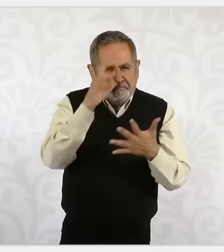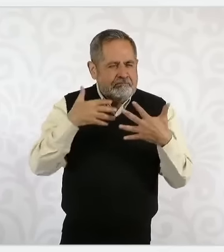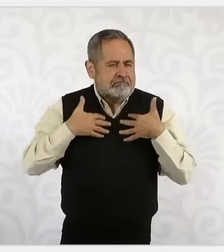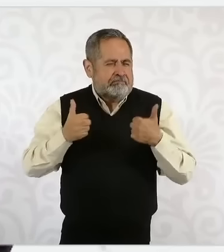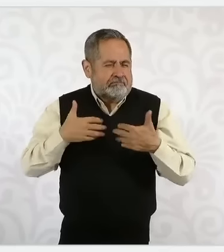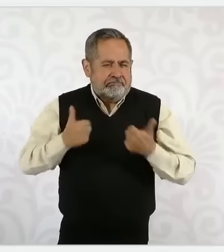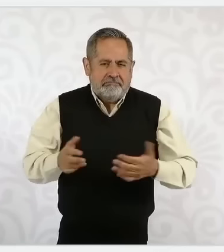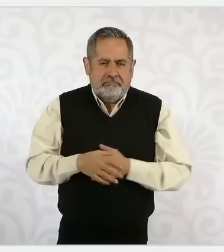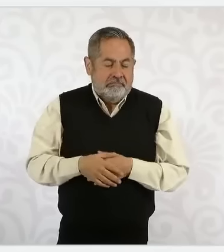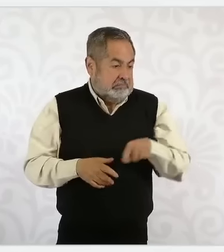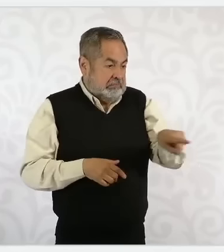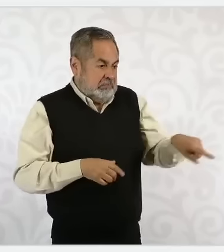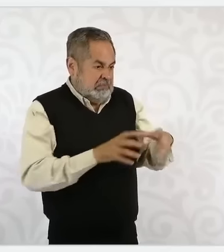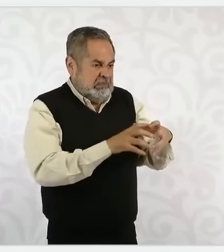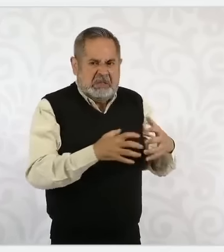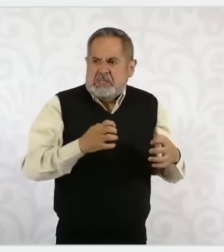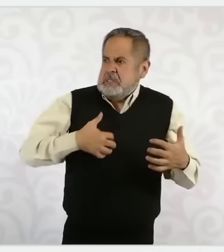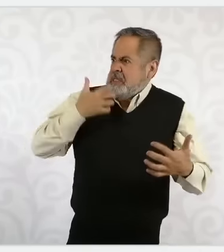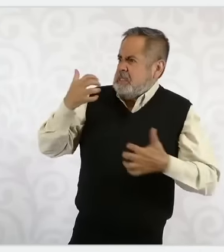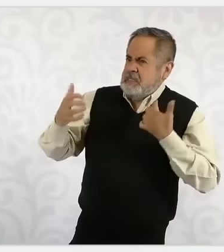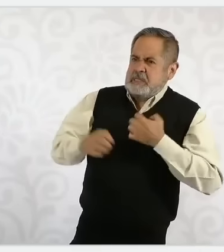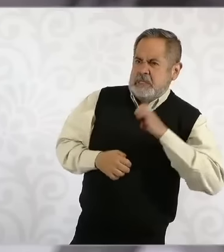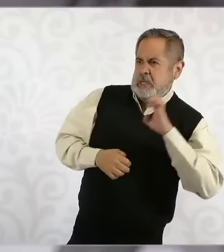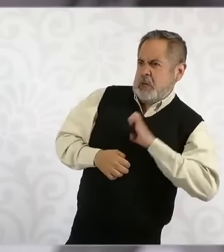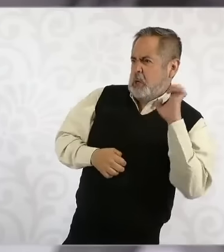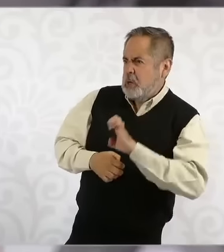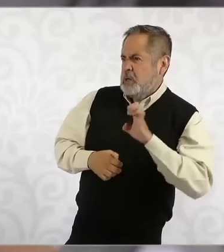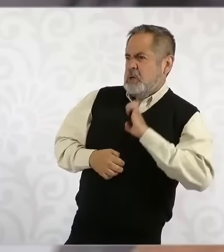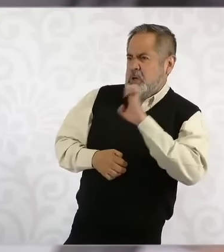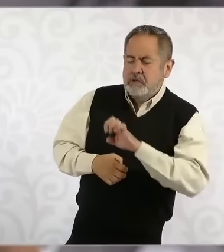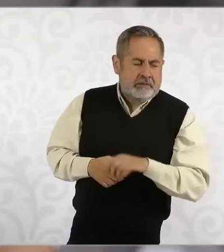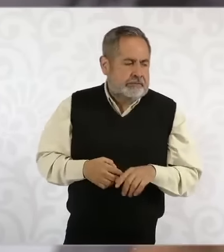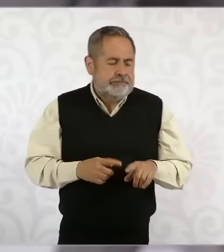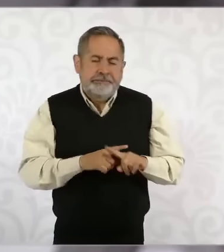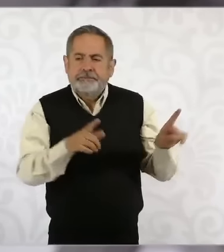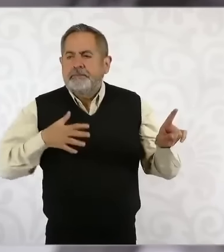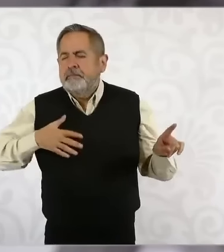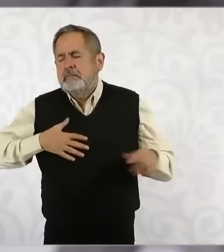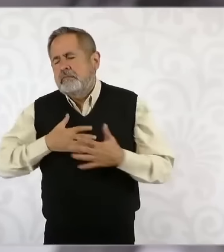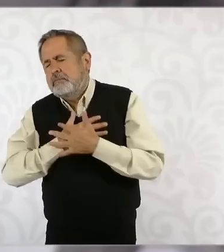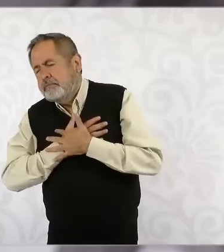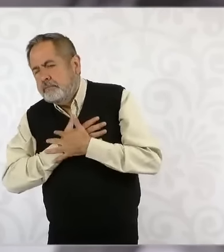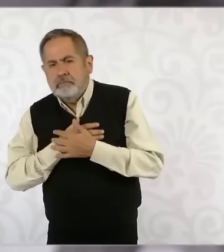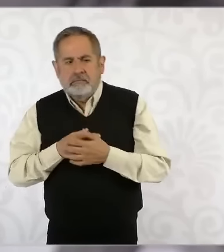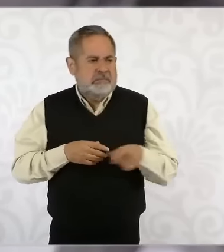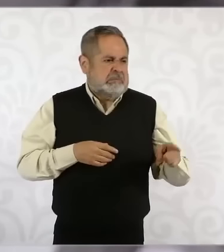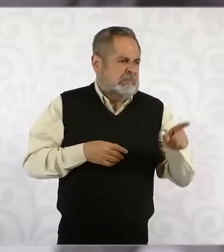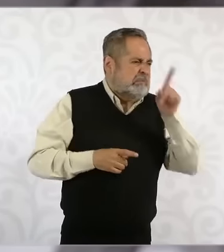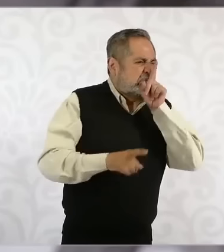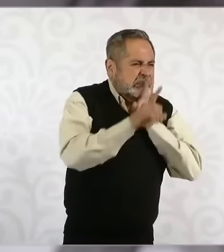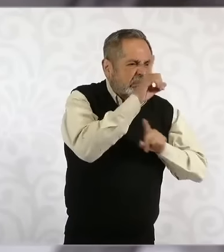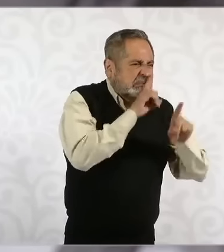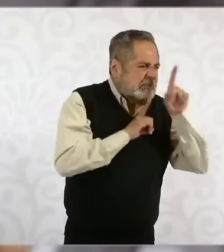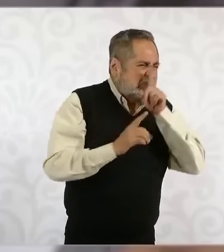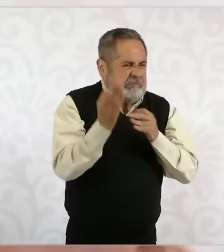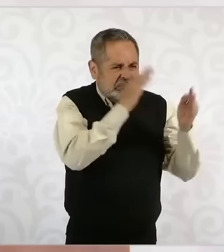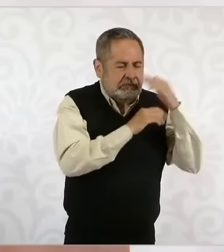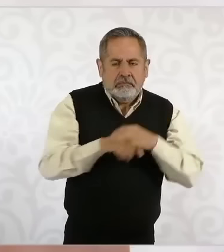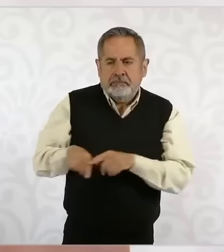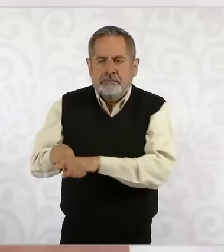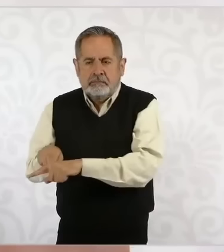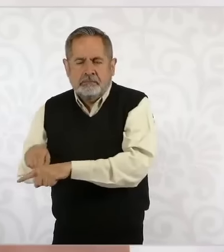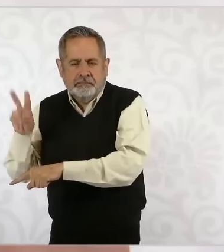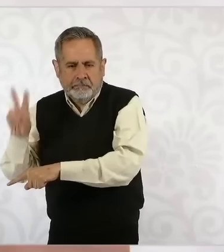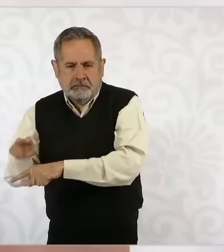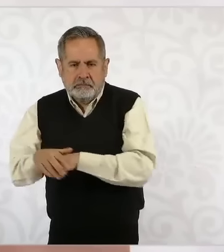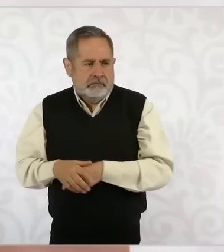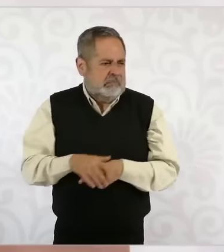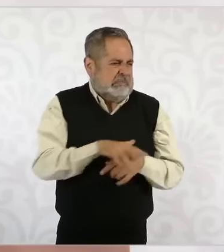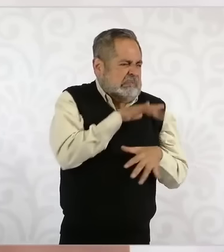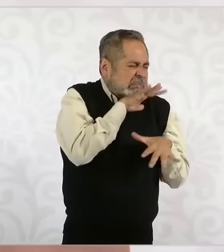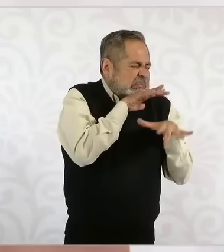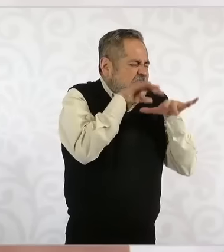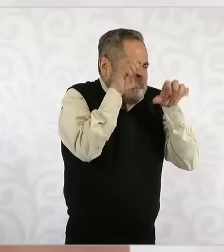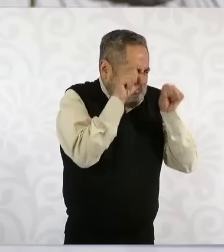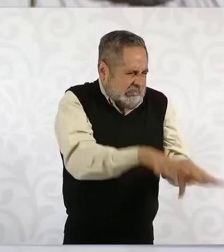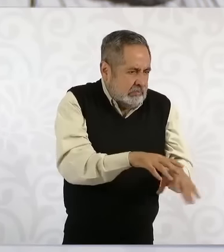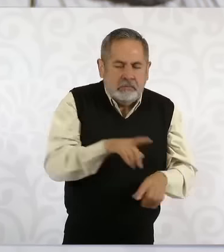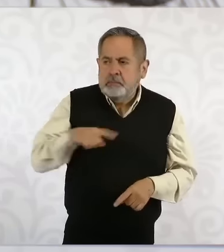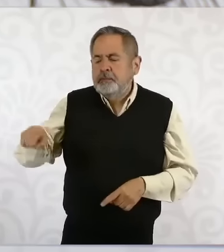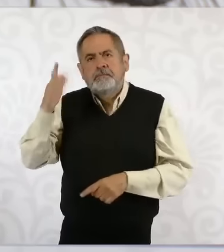Odio contra amor, mentira, calumnia contra verdad, podredumbre frente a esperanza. Ah, sí,